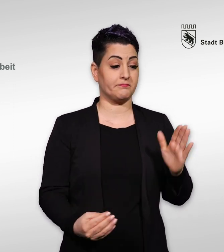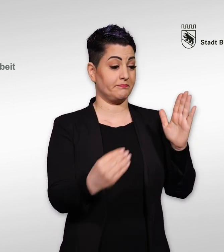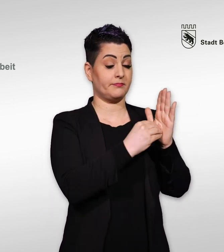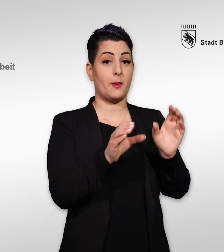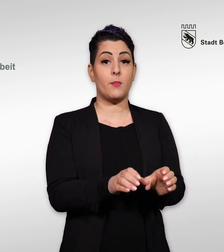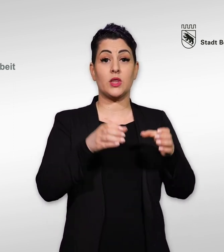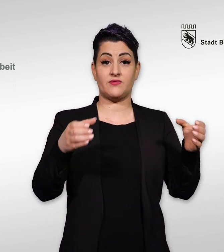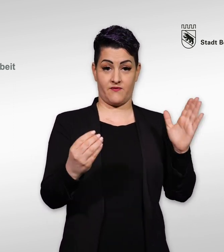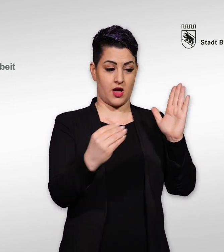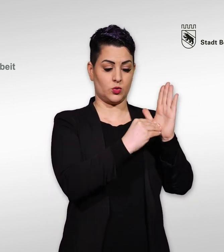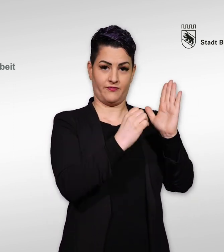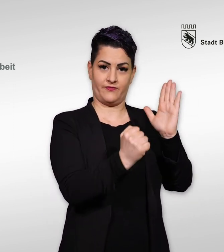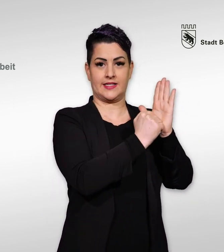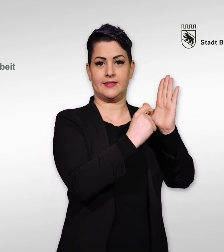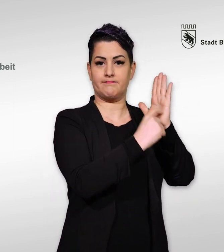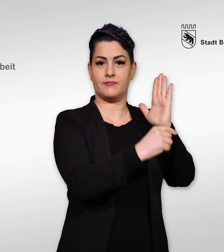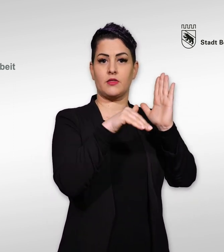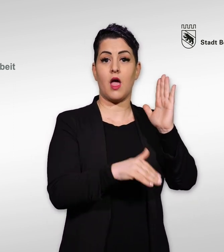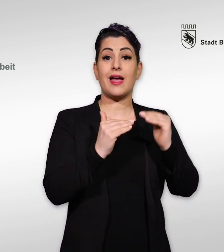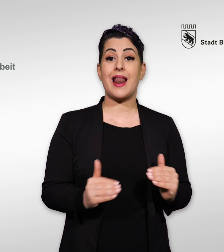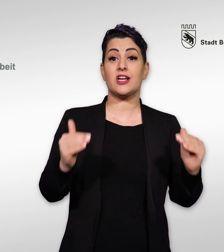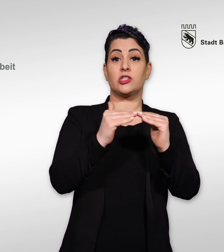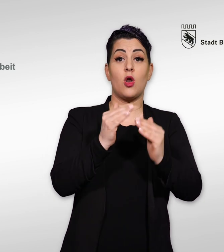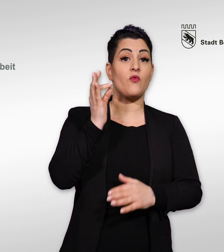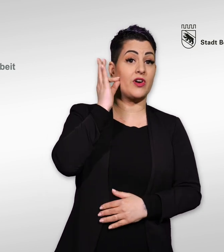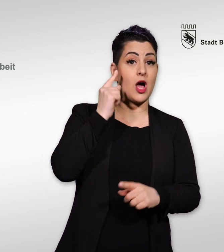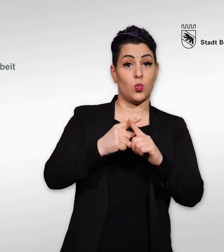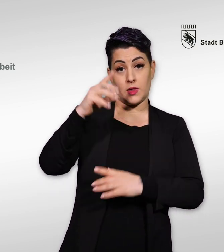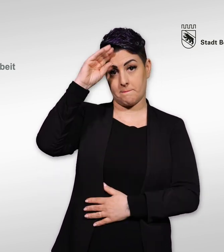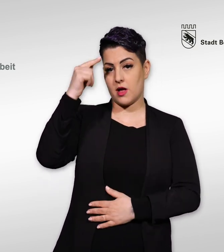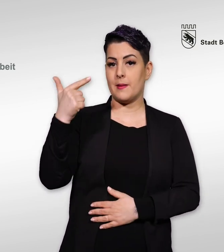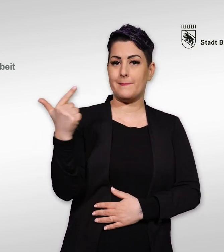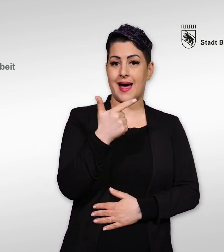Die Gleichstellung von Frau und Mann und das Recht auf gleichen Lohn